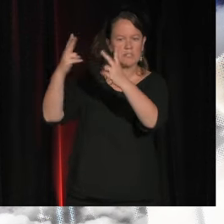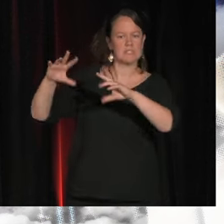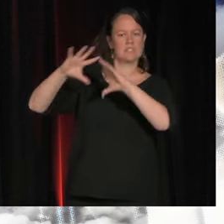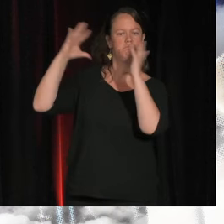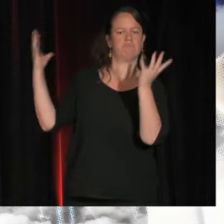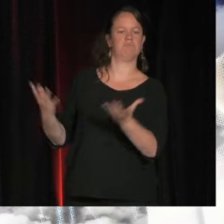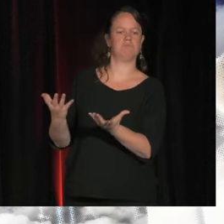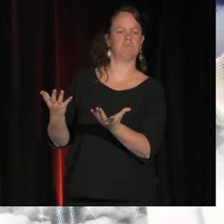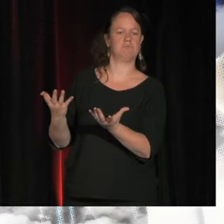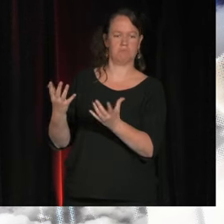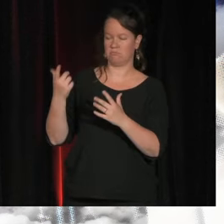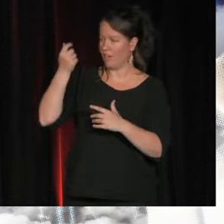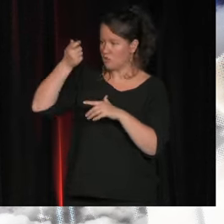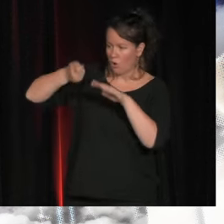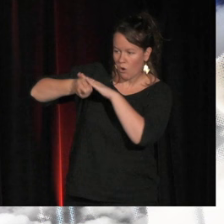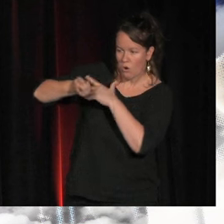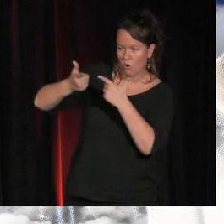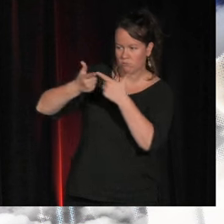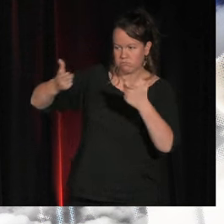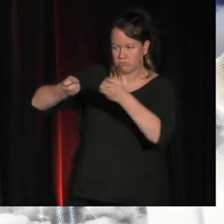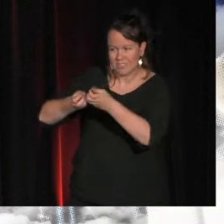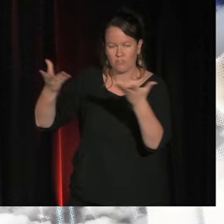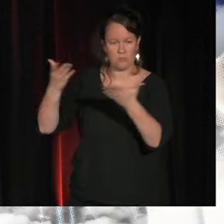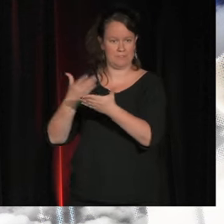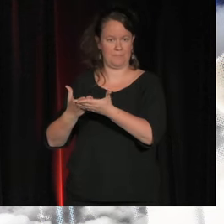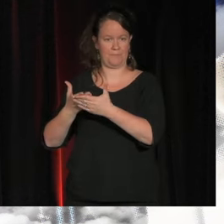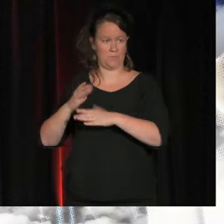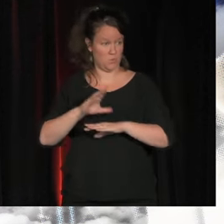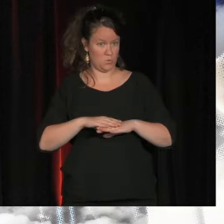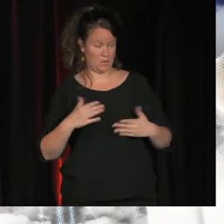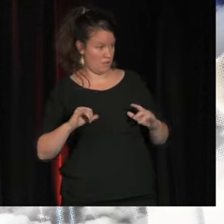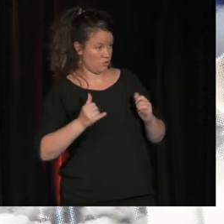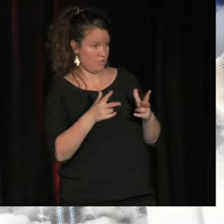financièrement et c'est que là, dans le jeu vidéo aujourd'hui,